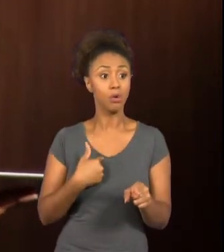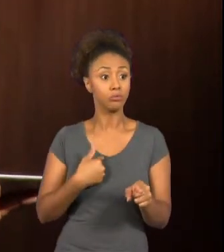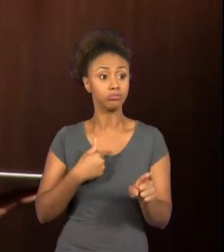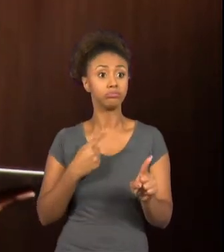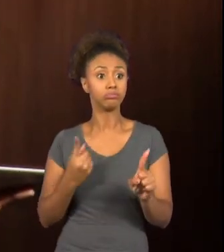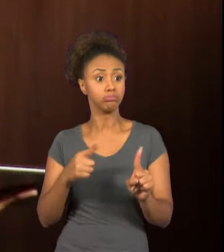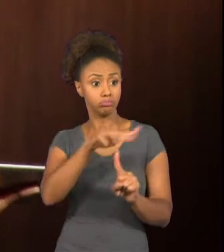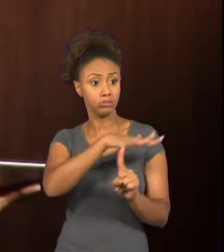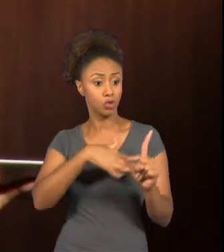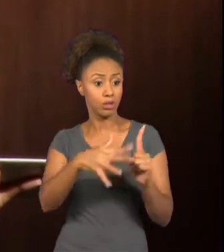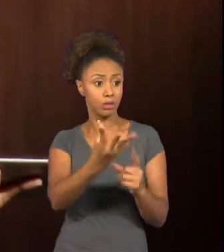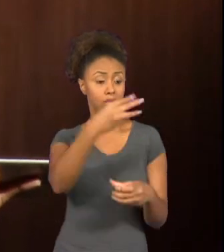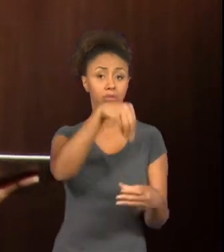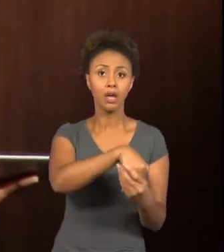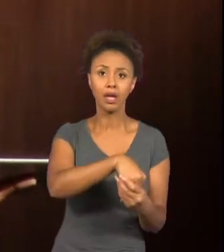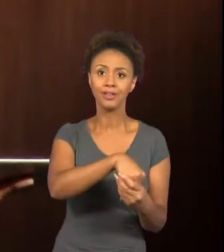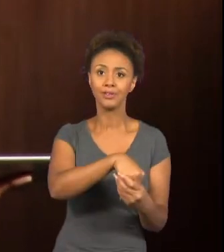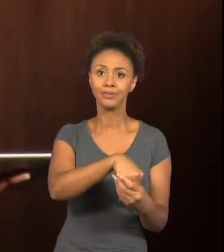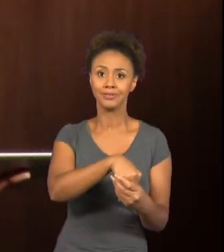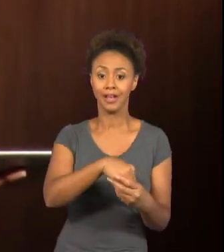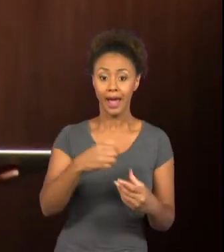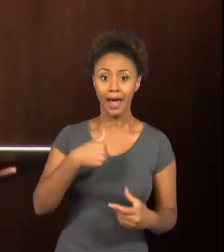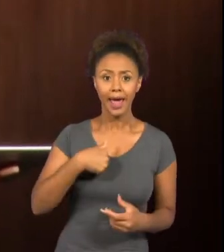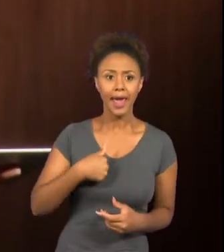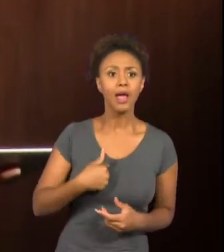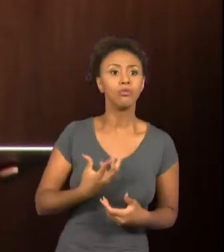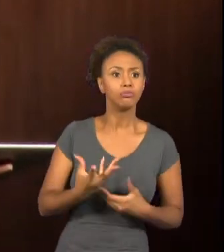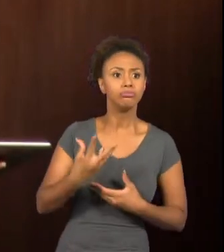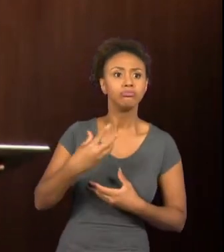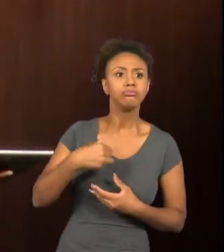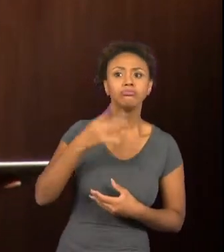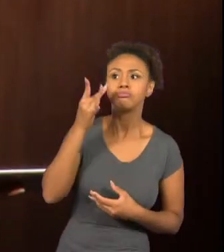AQUELA VISÃO DE COMO OS FENÔMENOS E